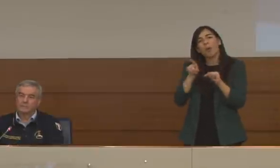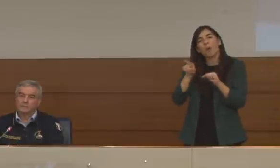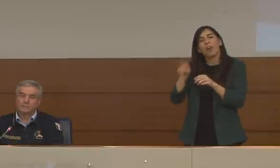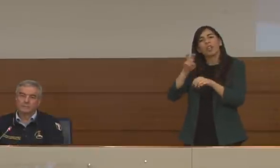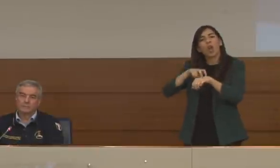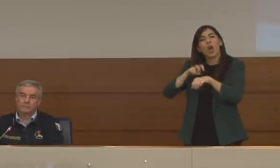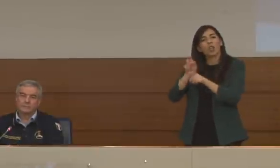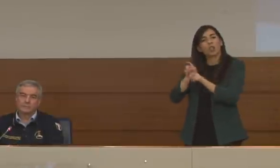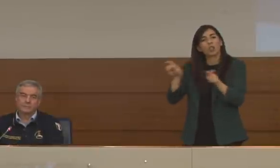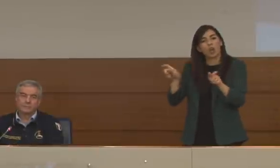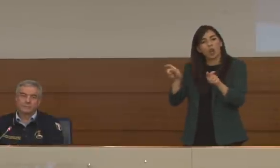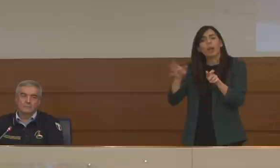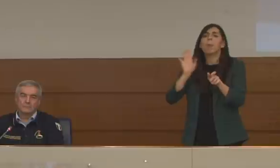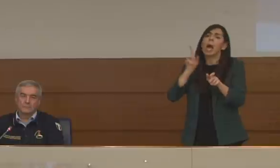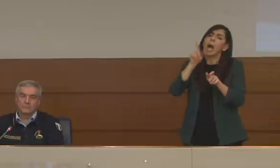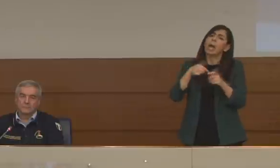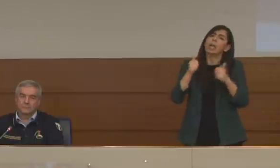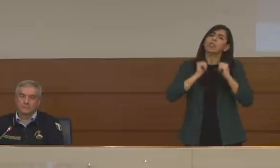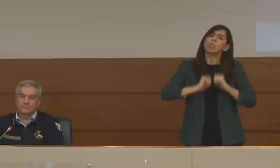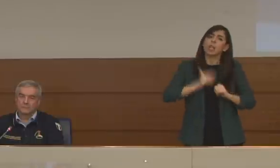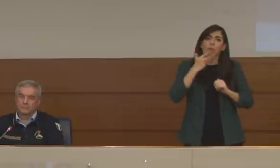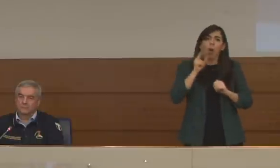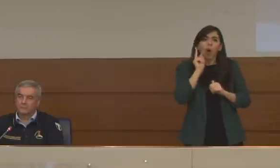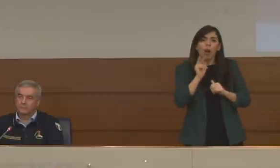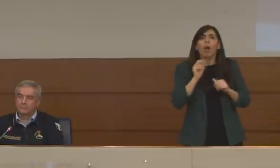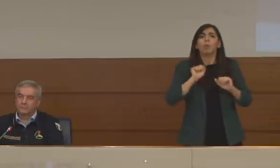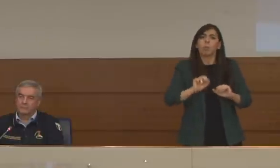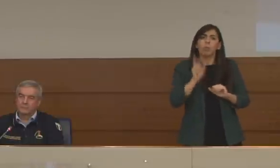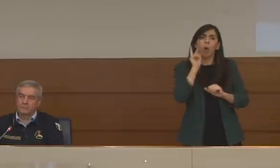ma disponibili anche per i cittadini che possono andare a vedere.